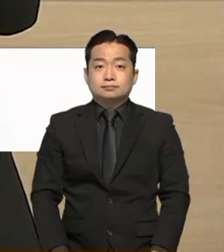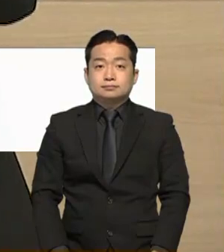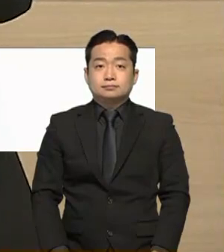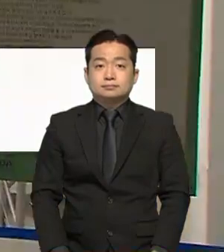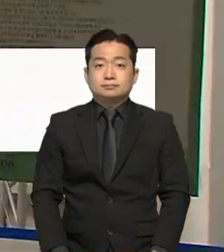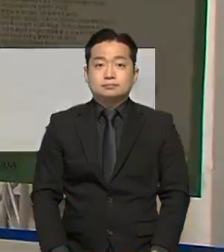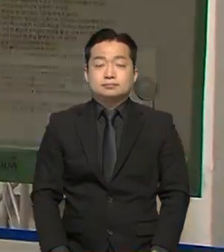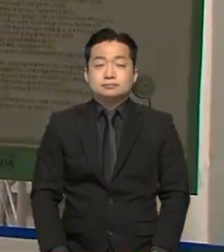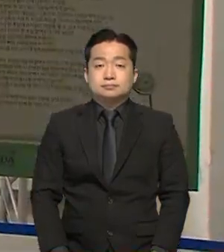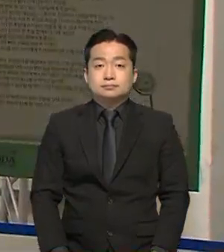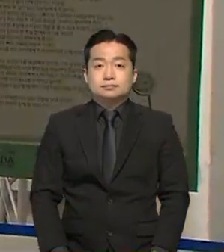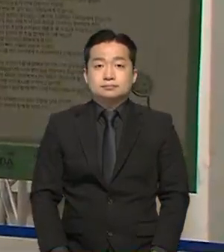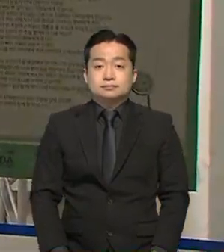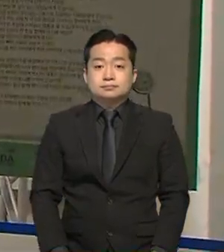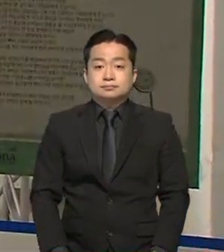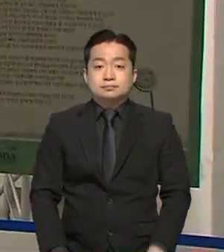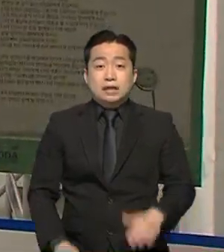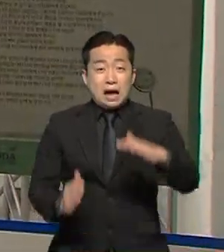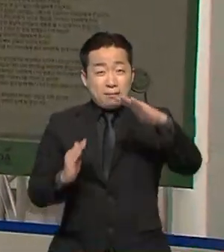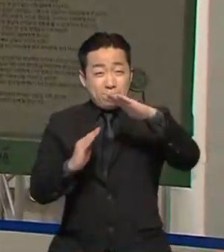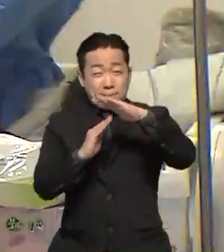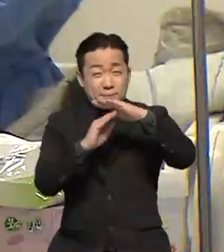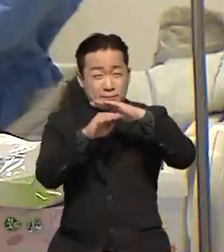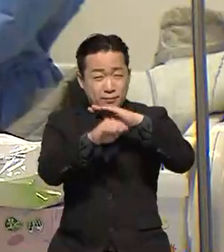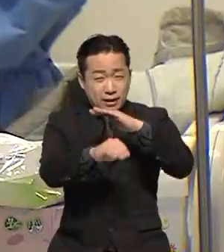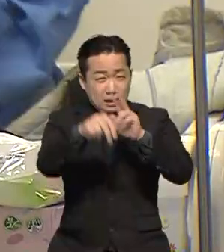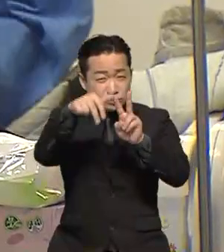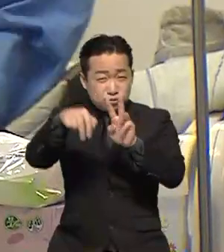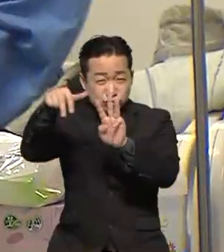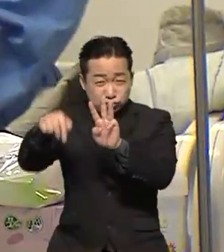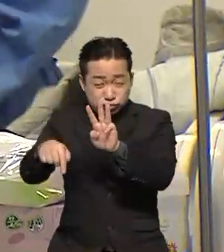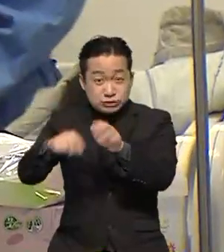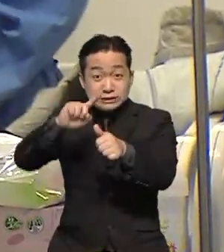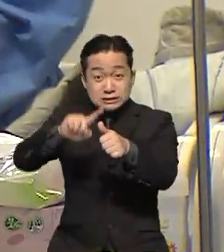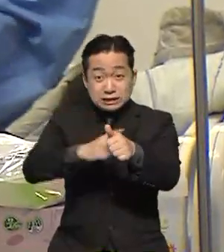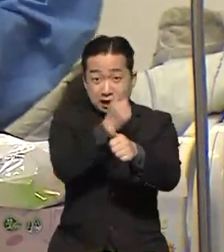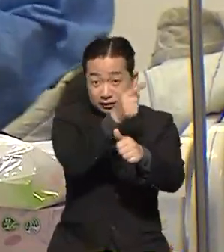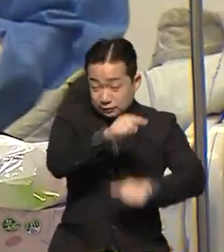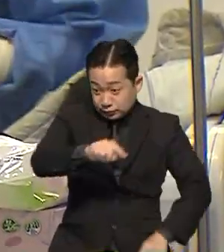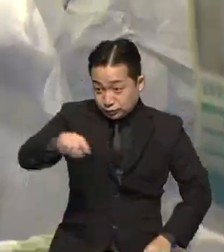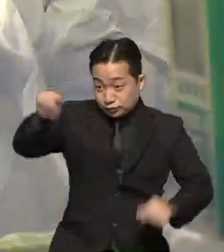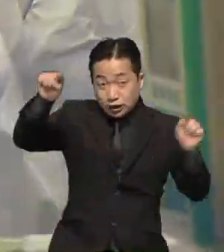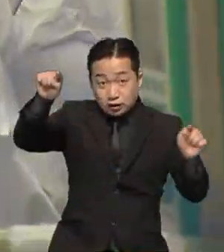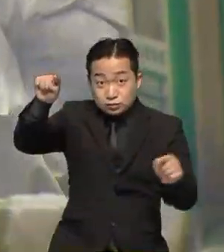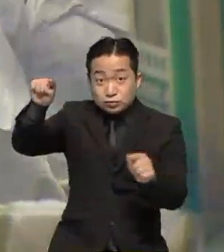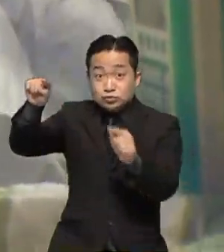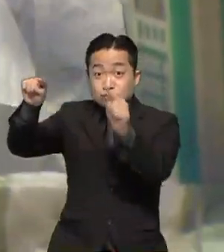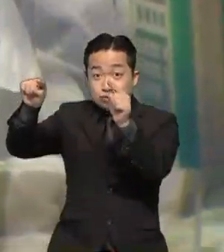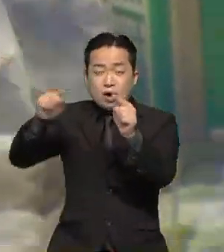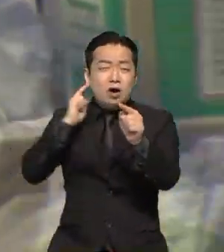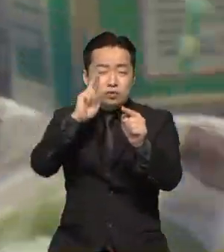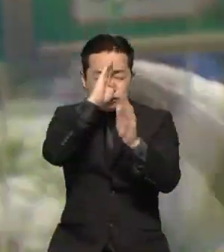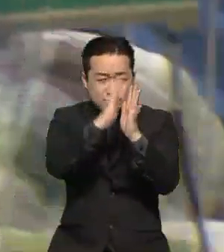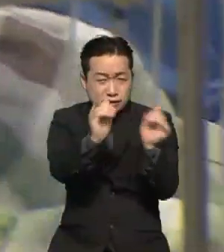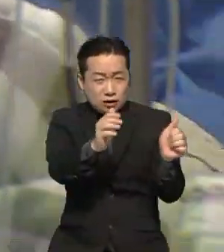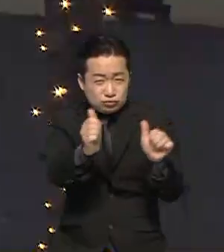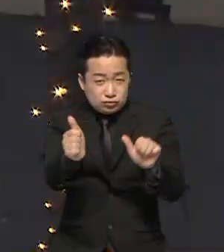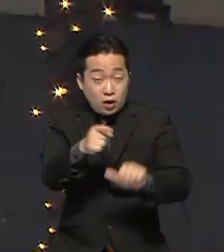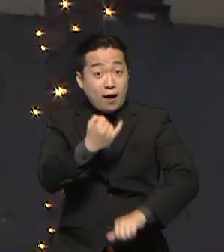(기자) 정점 이후 2~3주 정도 시차를 두고 나타나는 위중증 환자와 사망자 수치도 안정적이면 2주 뒤에는 실내